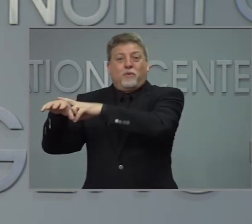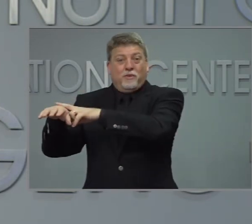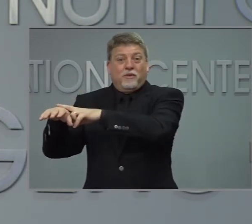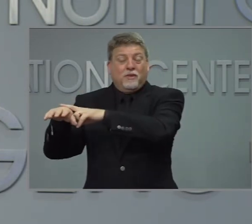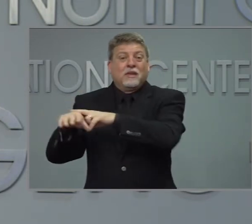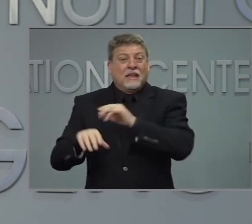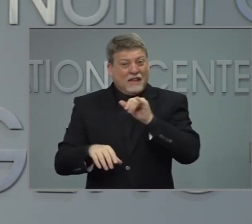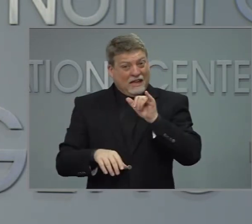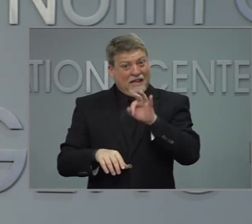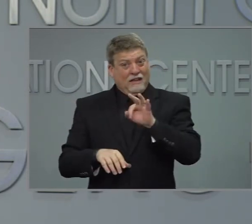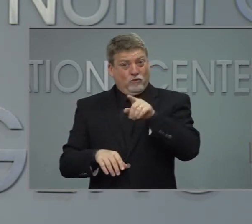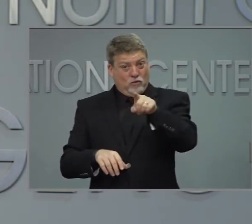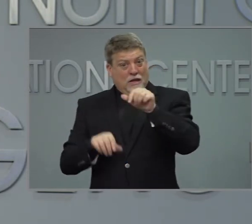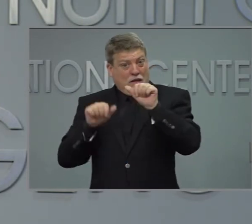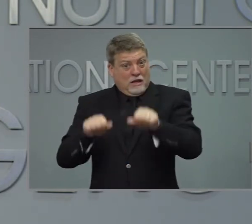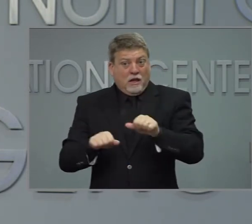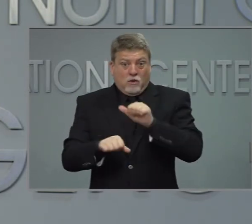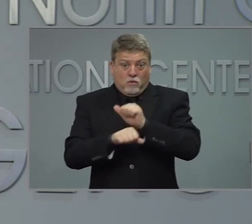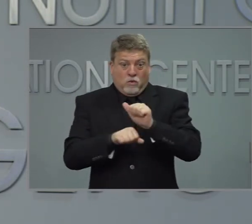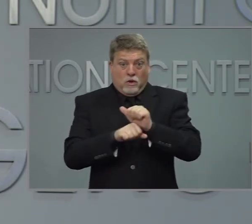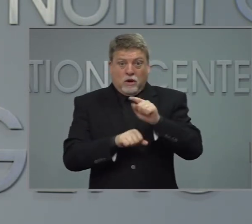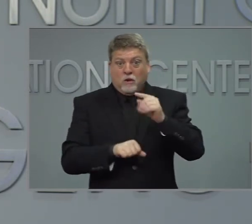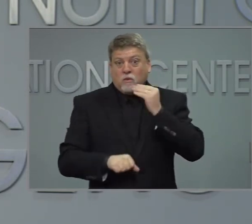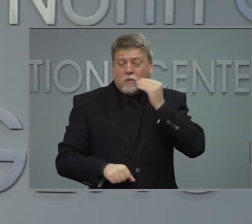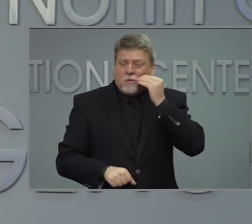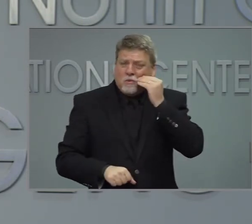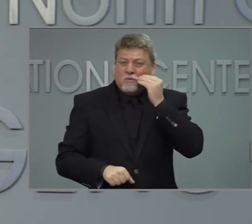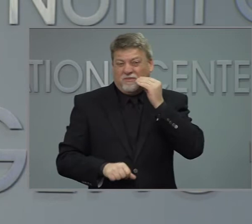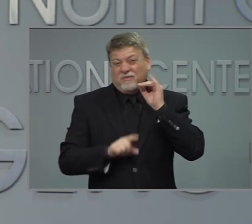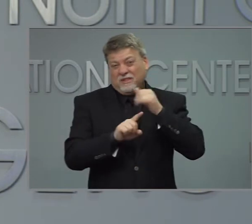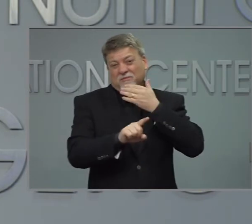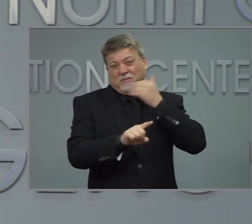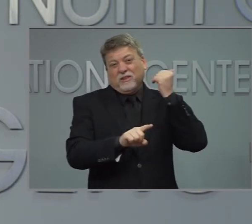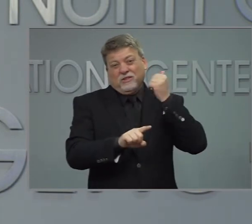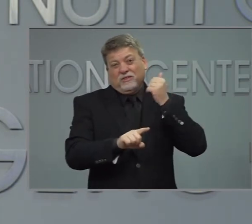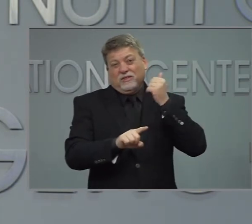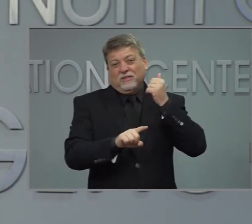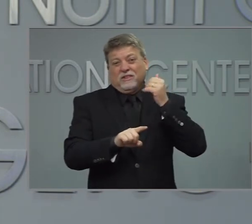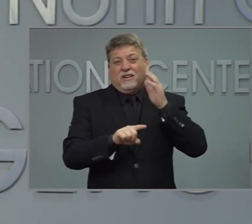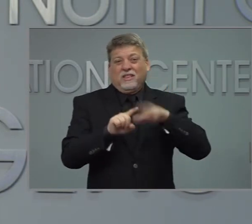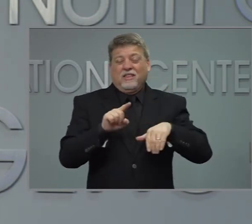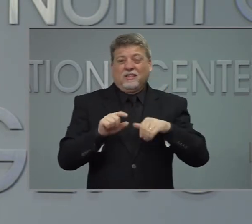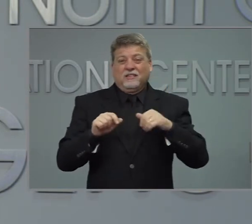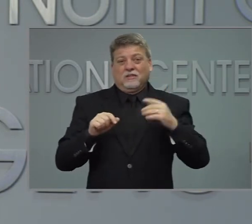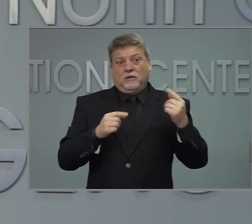gradual, si terminas tu trabajo y lo puedes hacer remotamente esta es una mejor situación que